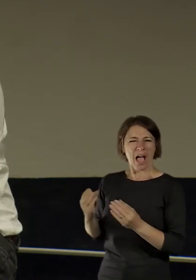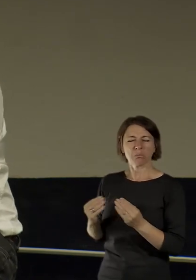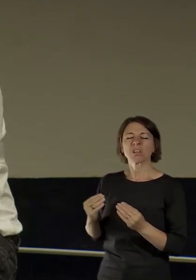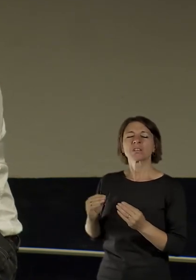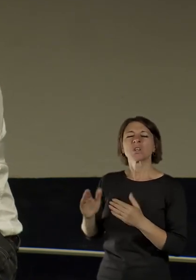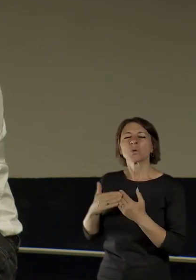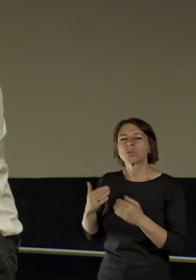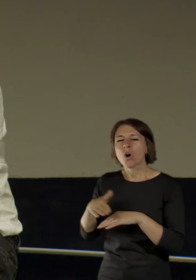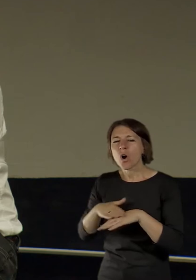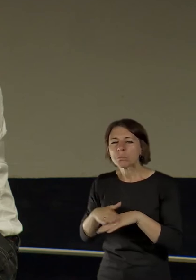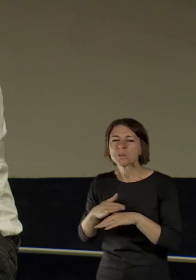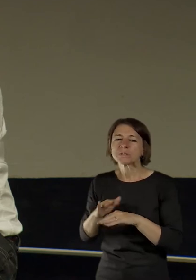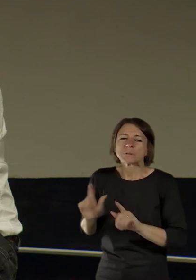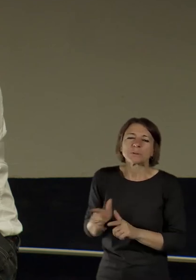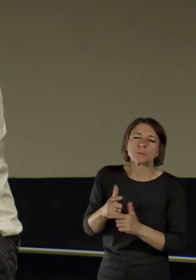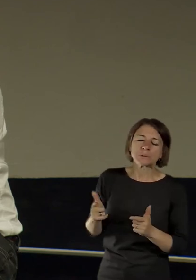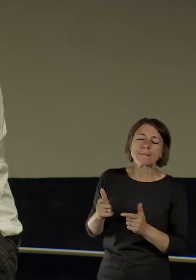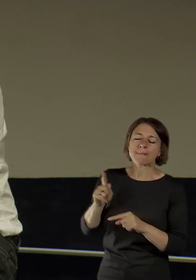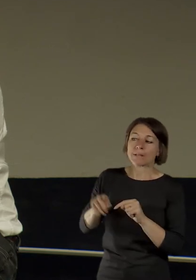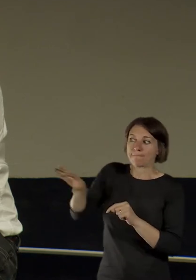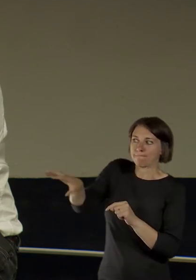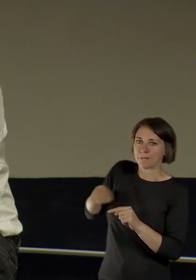Tak zkusím odpovědět i na ta témata